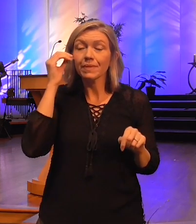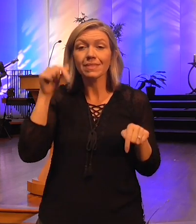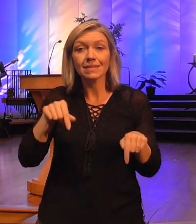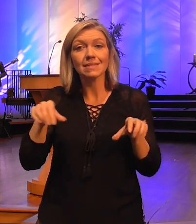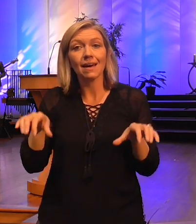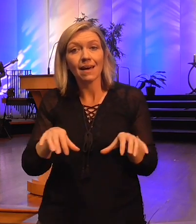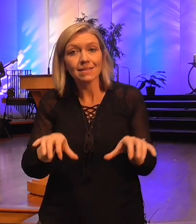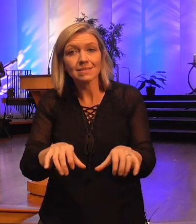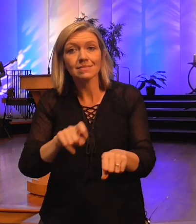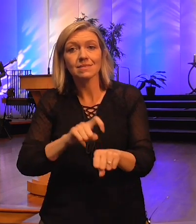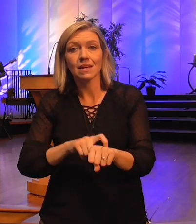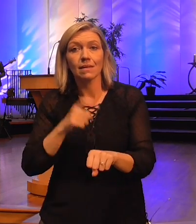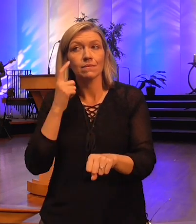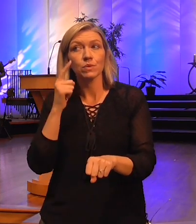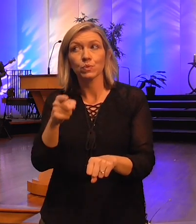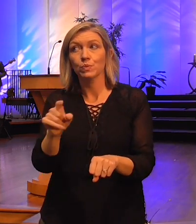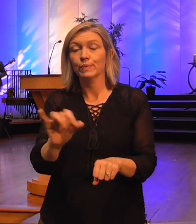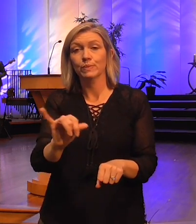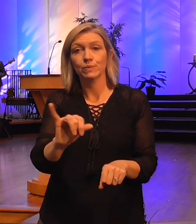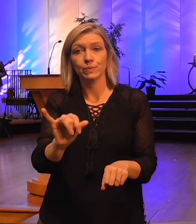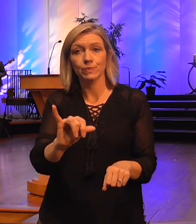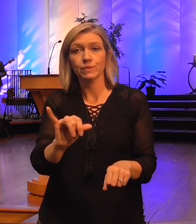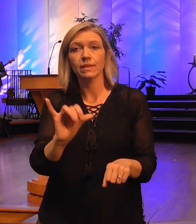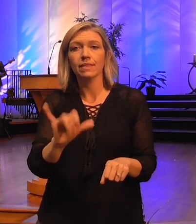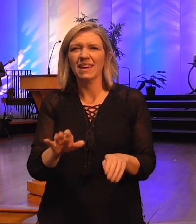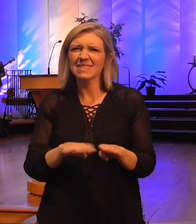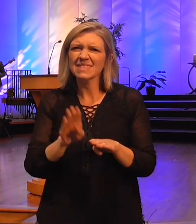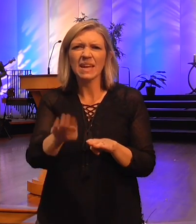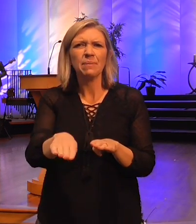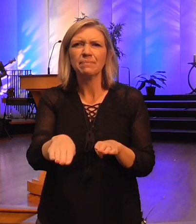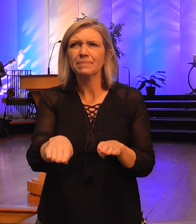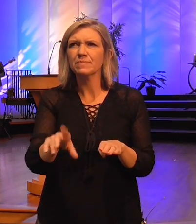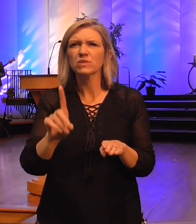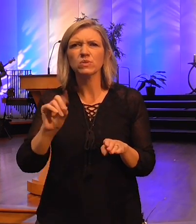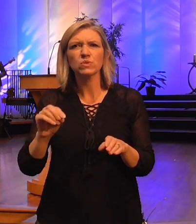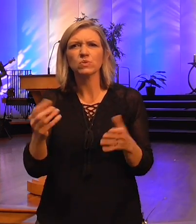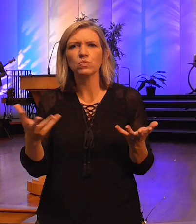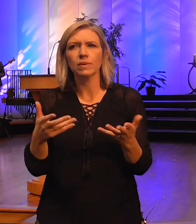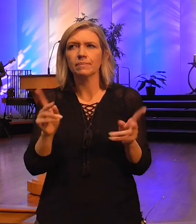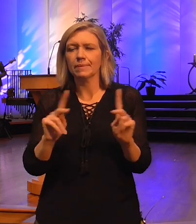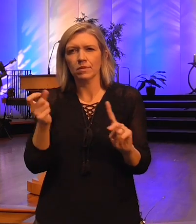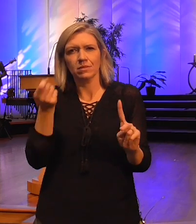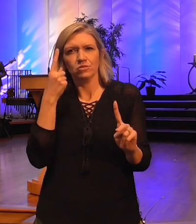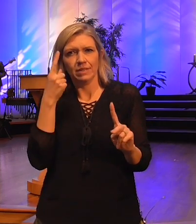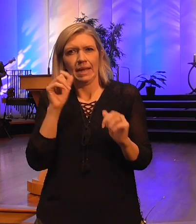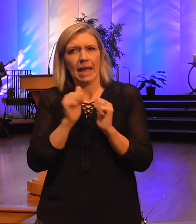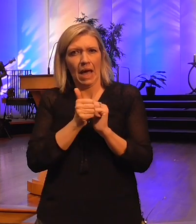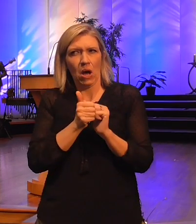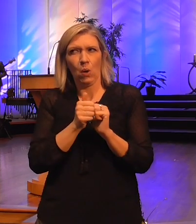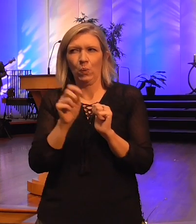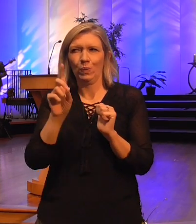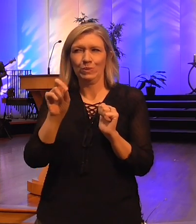ustedes también. Den ese paso y hagan lo que hacen las personas que entienden cómo hacerlo y es